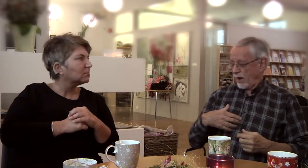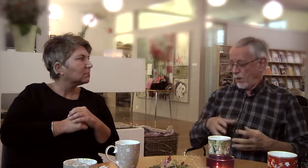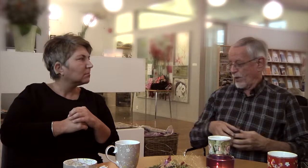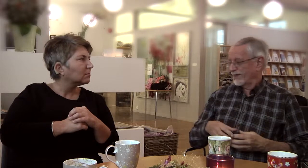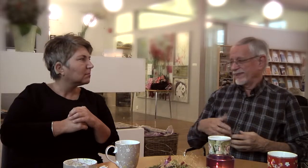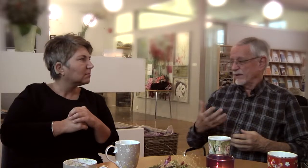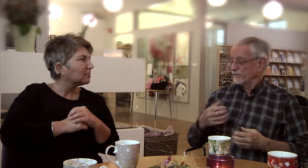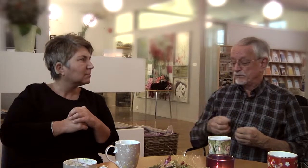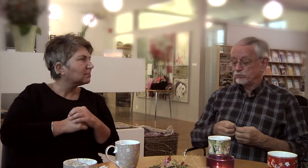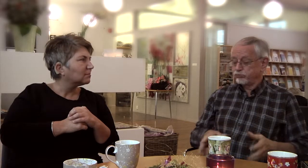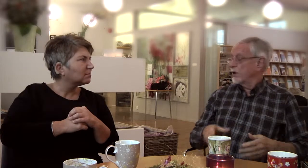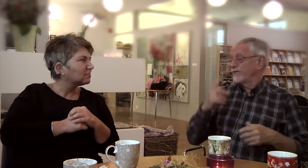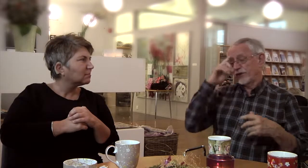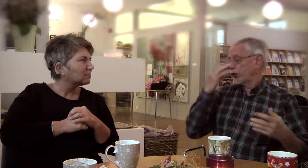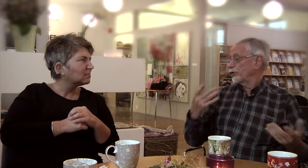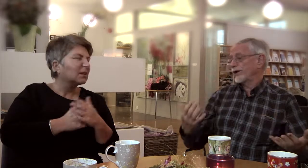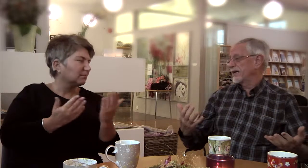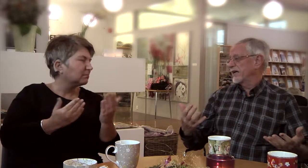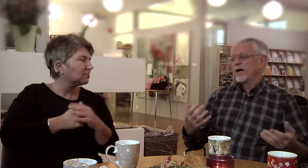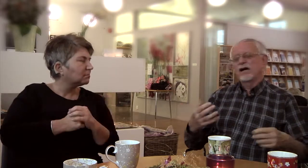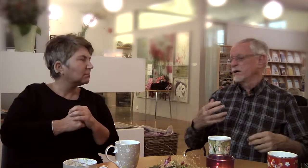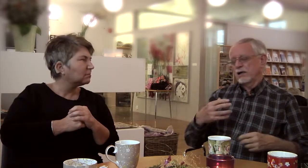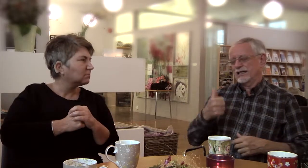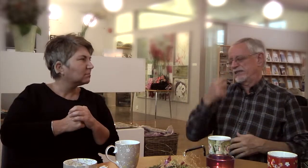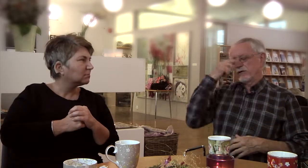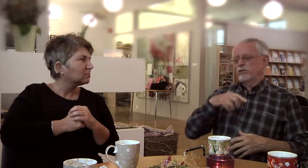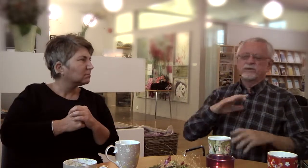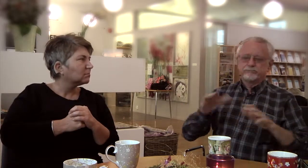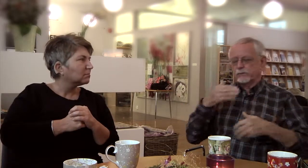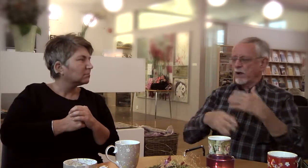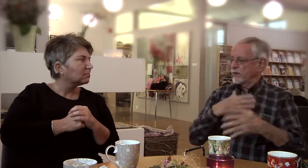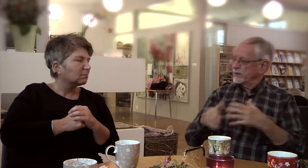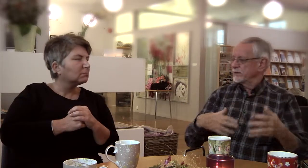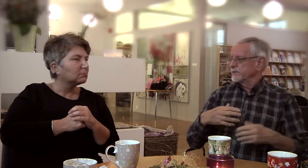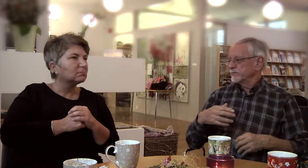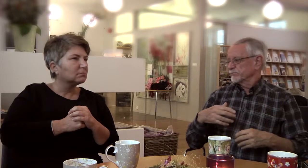Min kreft er på en måte lukket. Hvis den skulle åpne seg opp blir det nok helt annerledes.